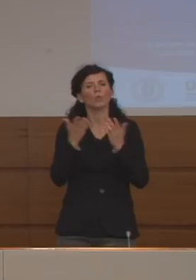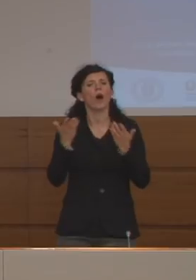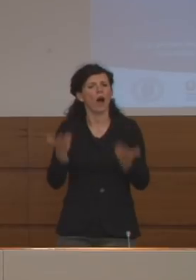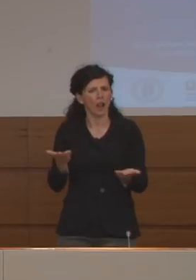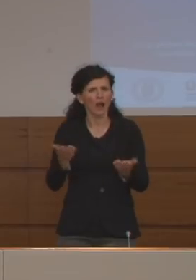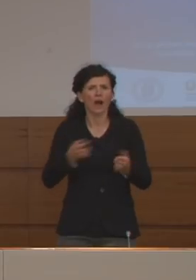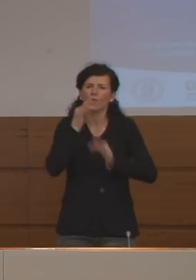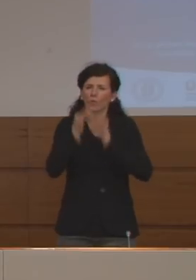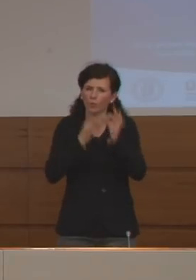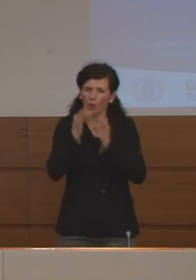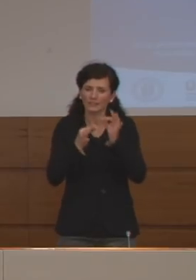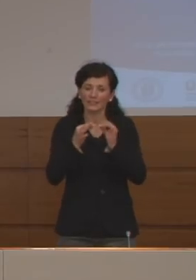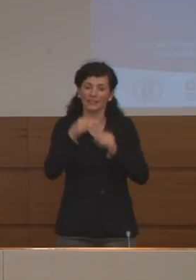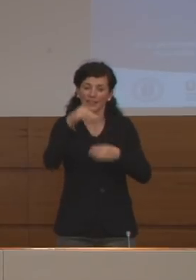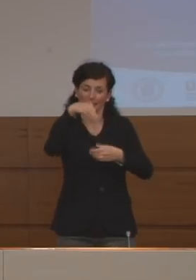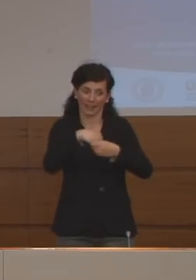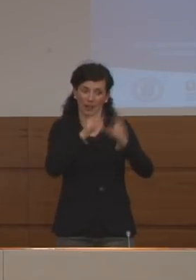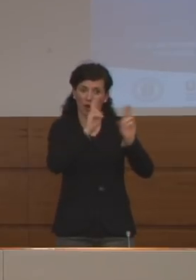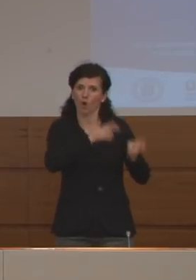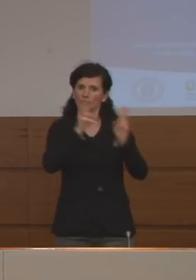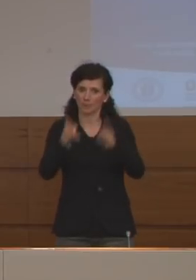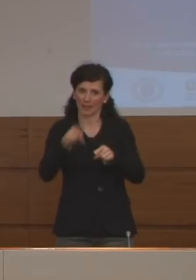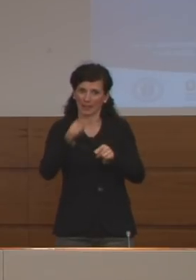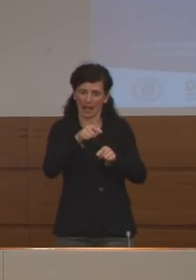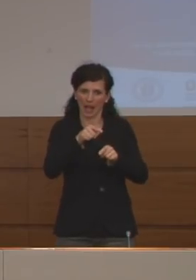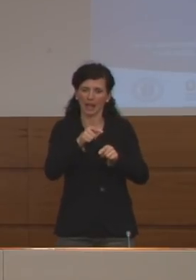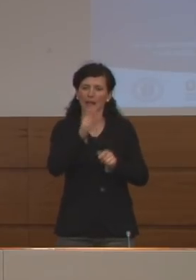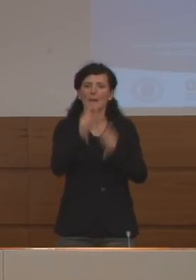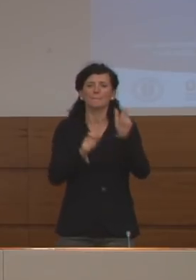Che cresce il numero delle persone in isolamento domiciliare